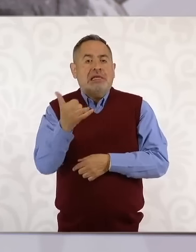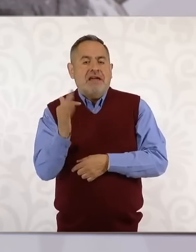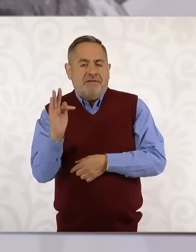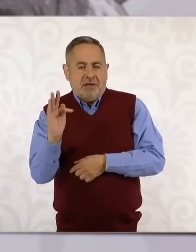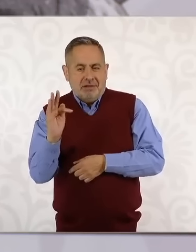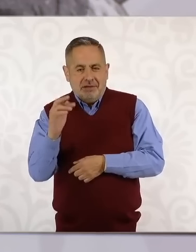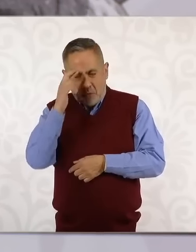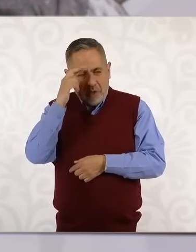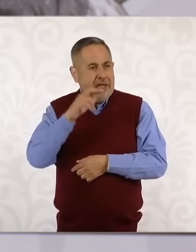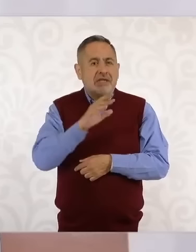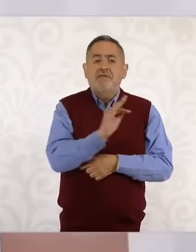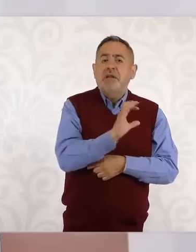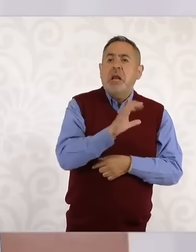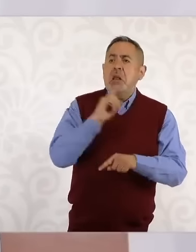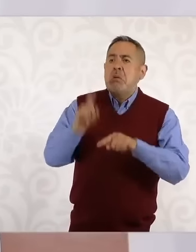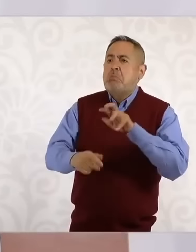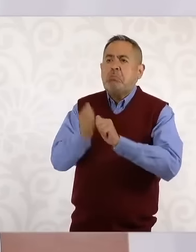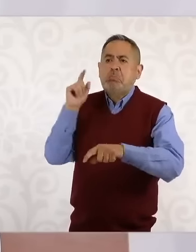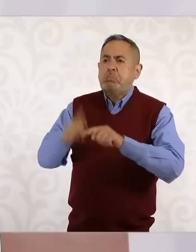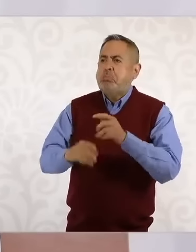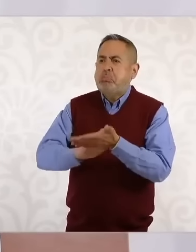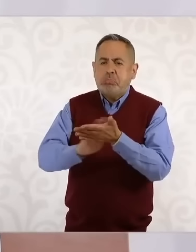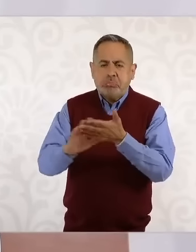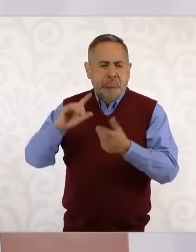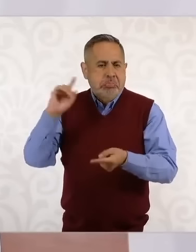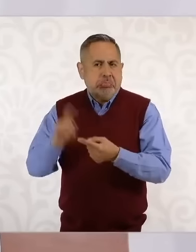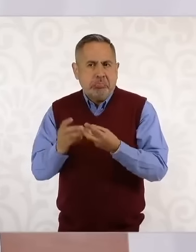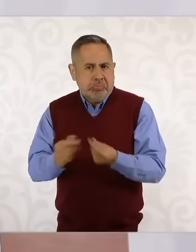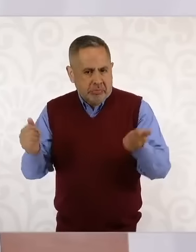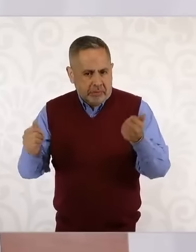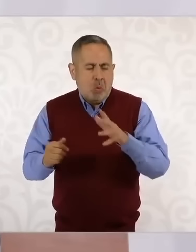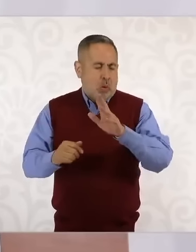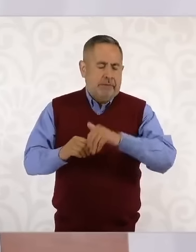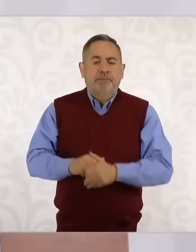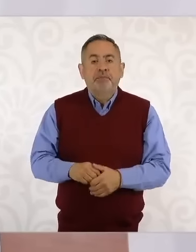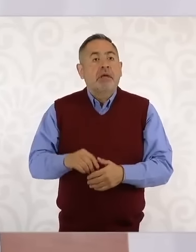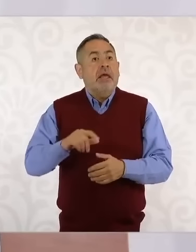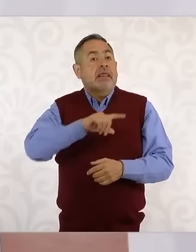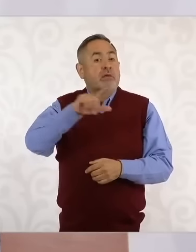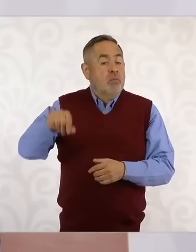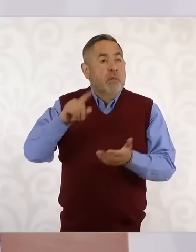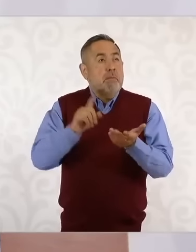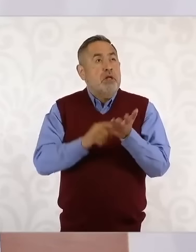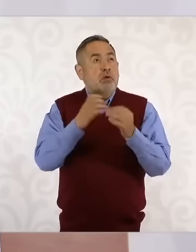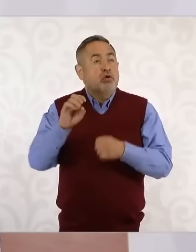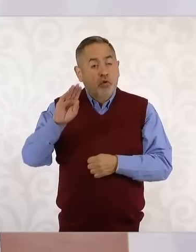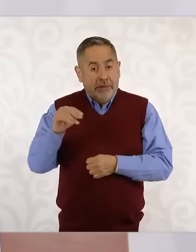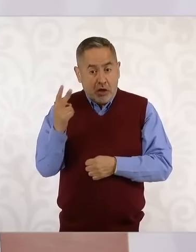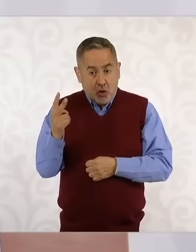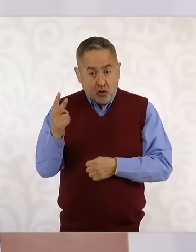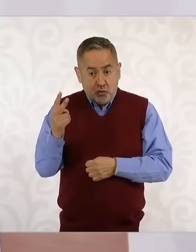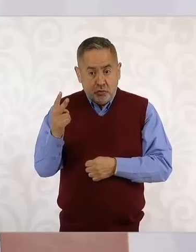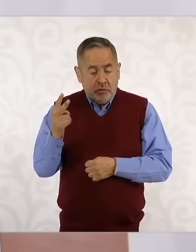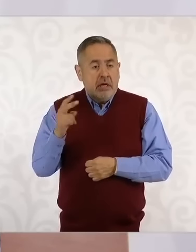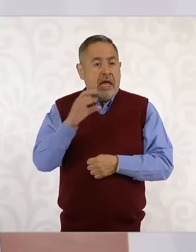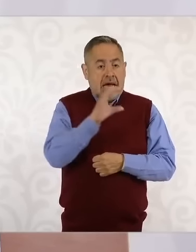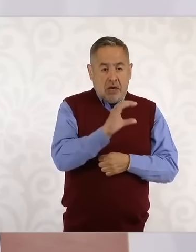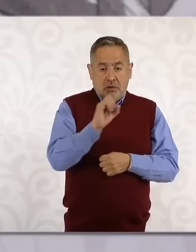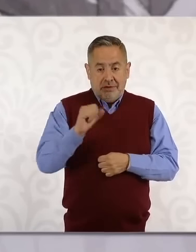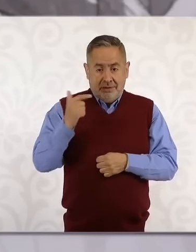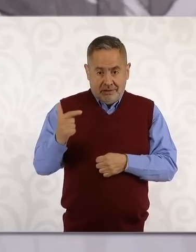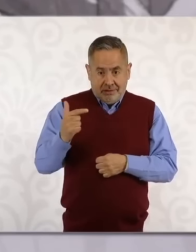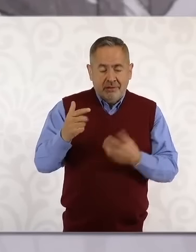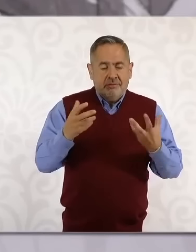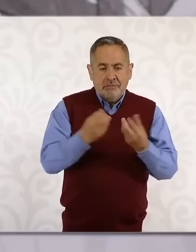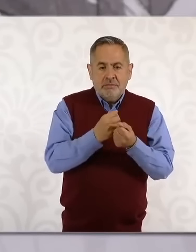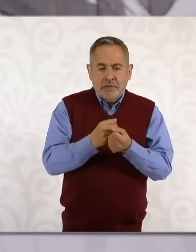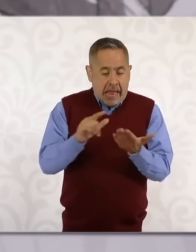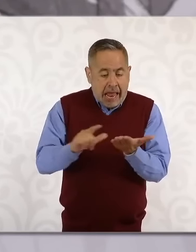liquidó. Bueno, en 1992 con Salinas de Gortari modifican la ley del servicio público de energía